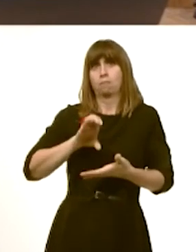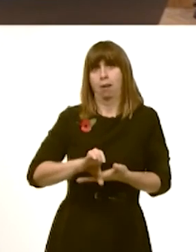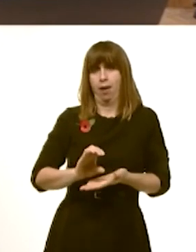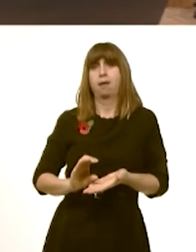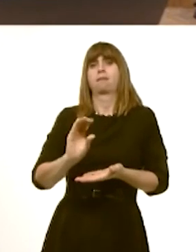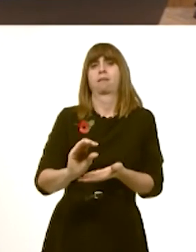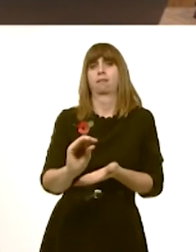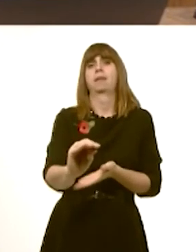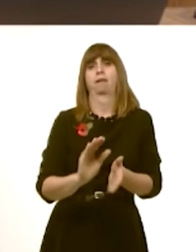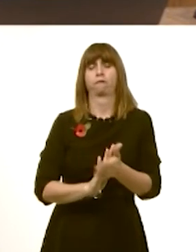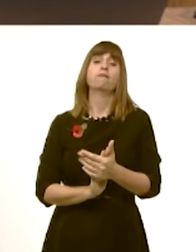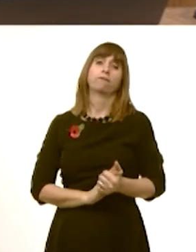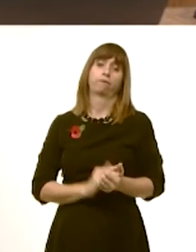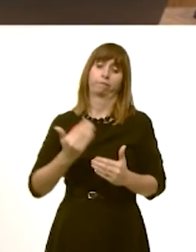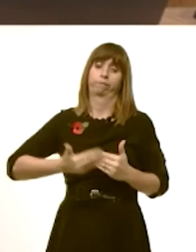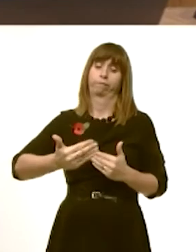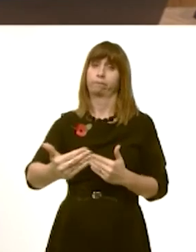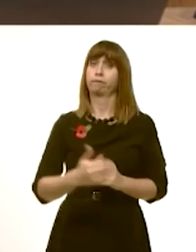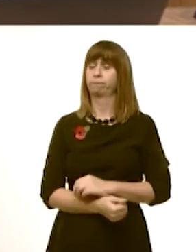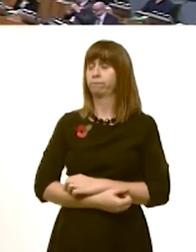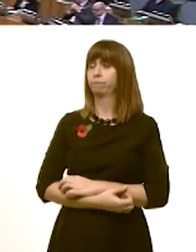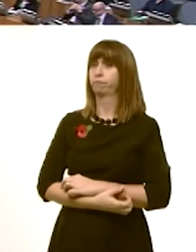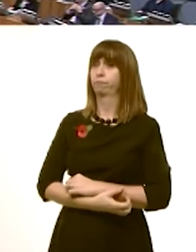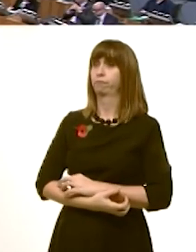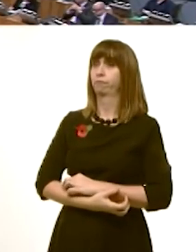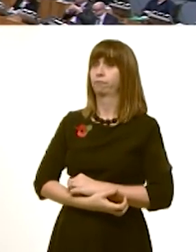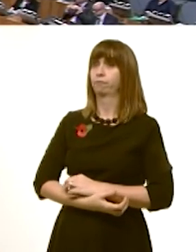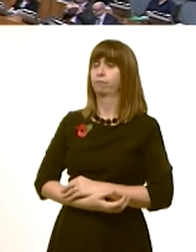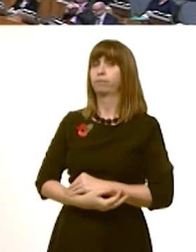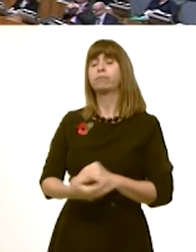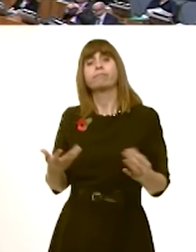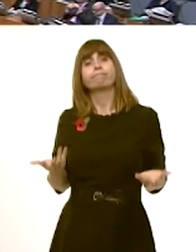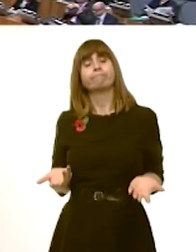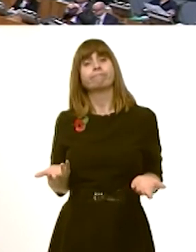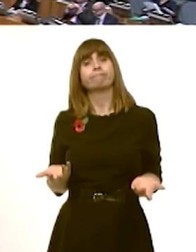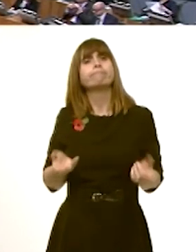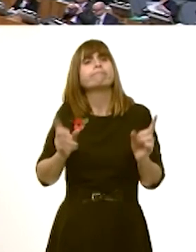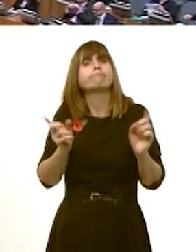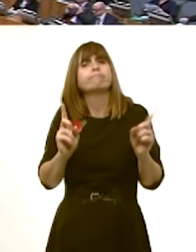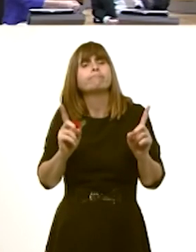Pa gamau sydd wedi cael eu cymryd mewn perthynas ‚ sefyllfa ariannol Bwrdd Iechyd Prifysgol